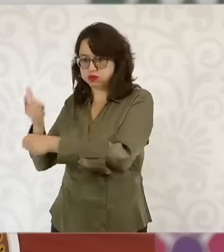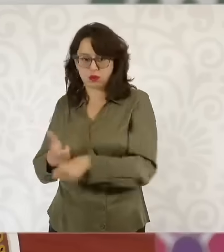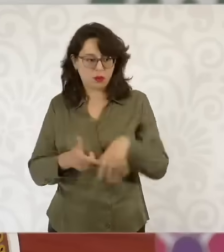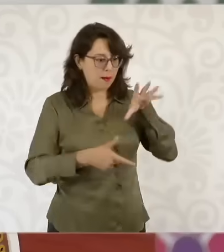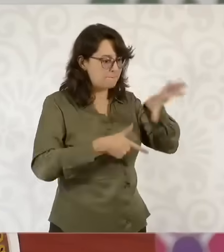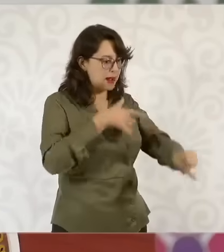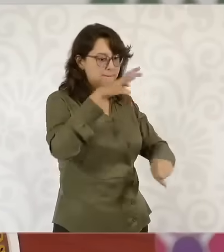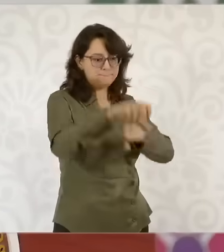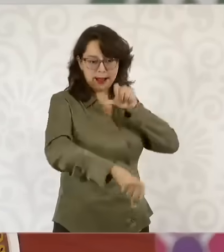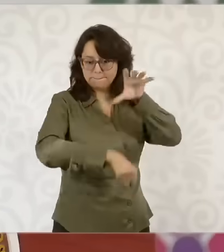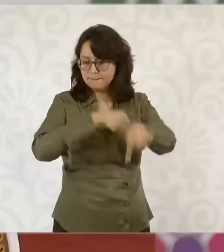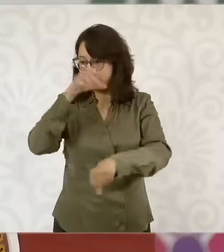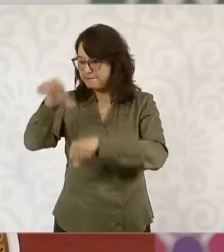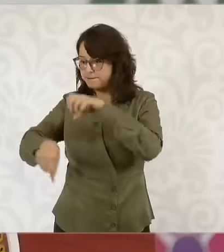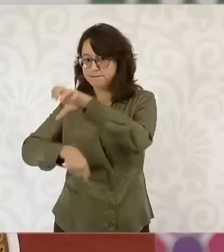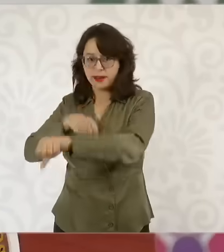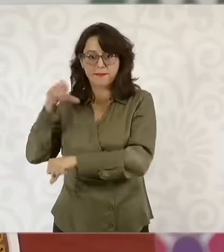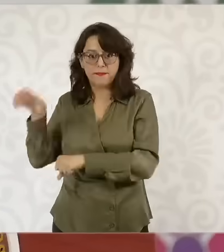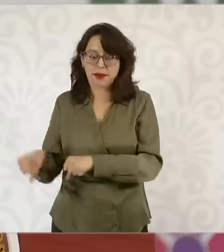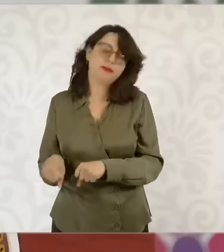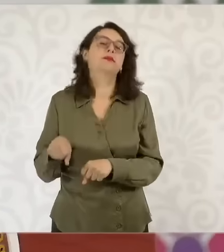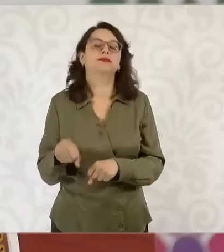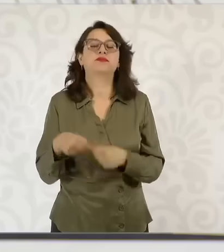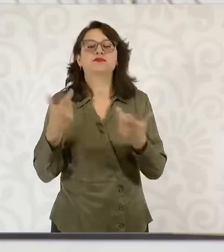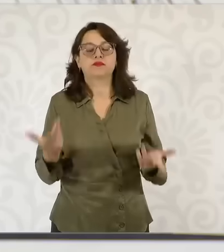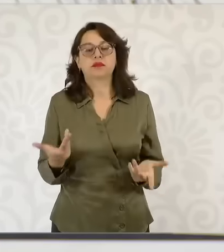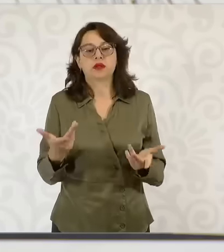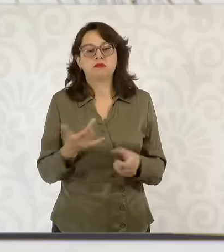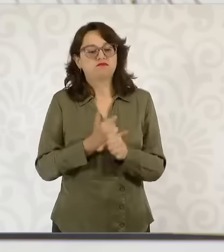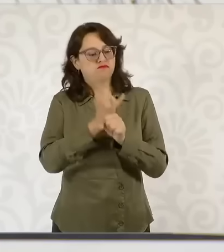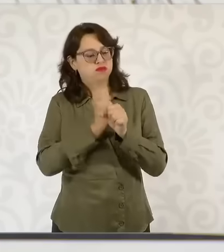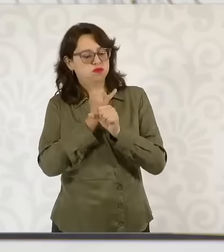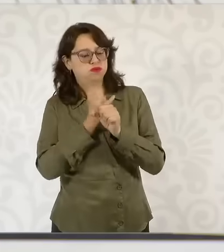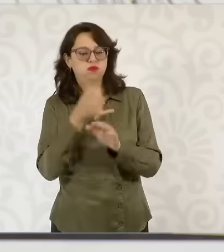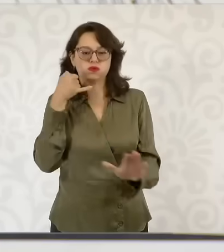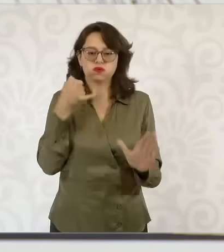ha estado haciendo de combustible, pues lleva más investigaciones, ya más investigaciones,